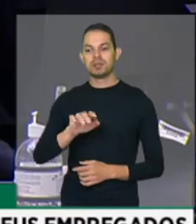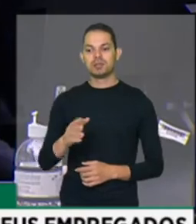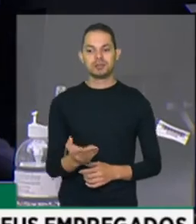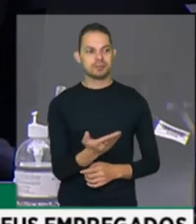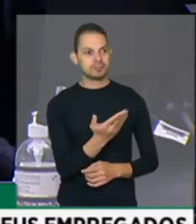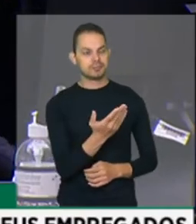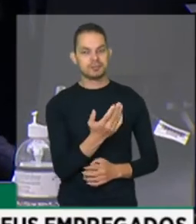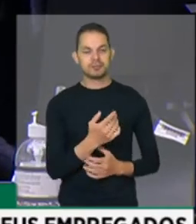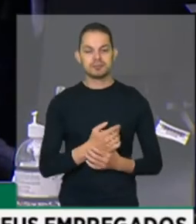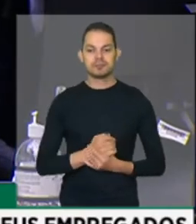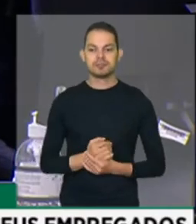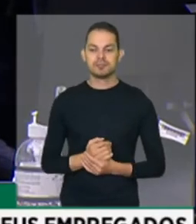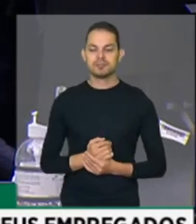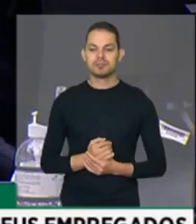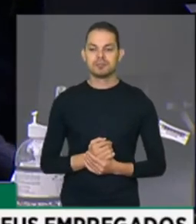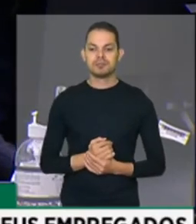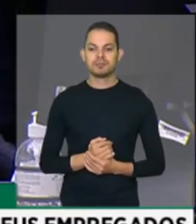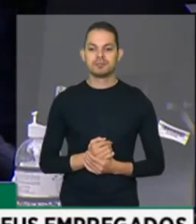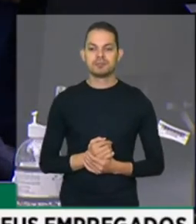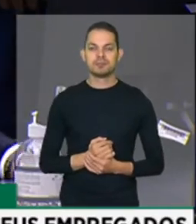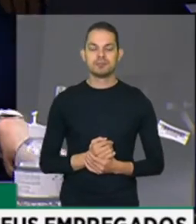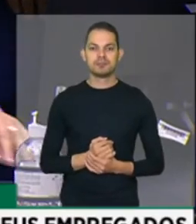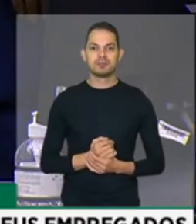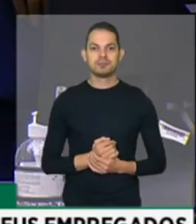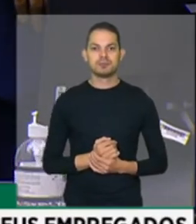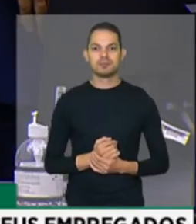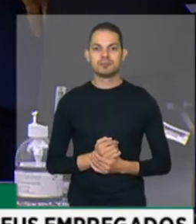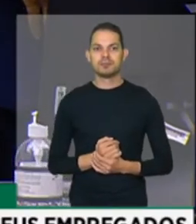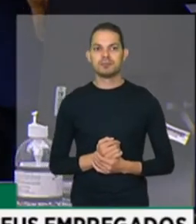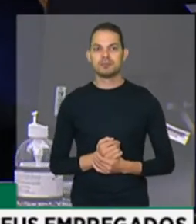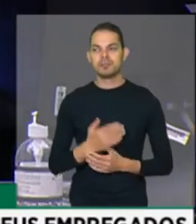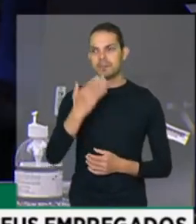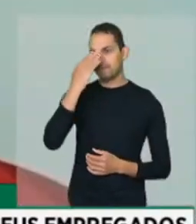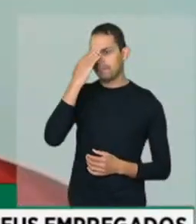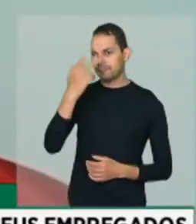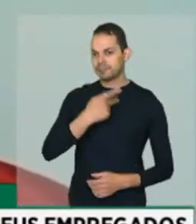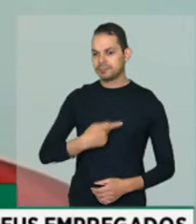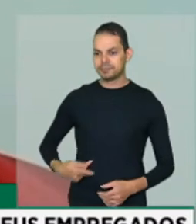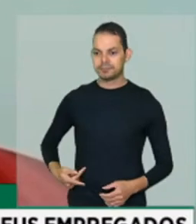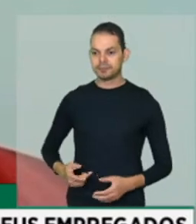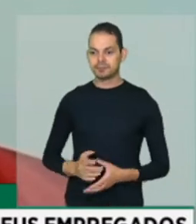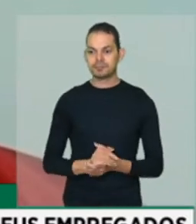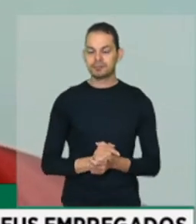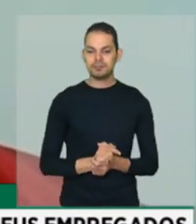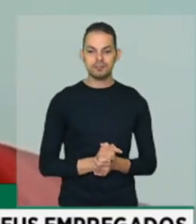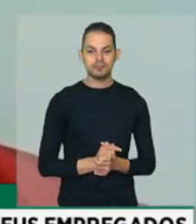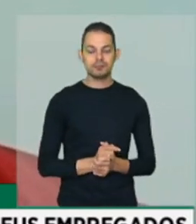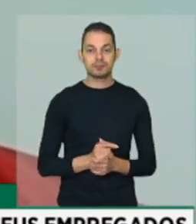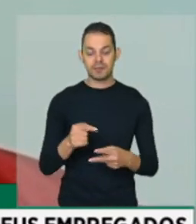[PRESIDENTE]: OI? QUEM PEDIU? [DEPUTADO]: DEPUTADO JORGE SOLLA. [PRES. ARTHUR LIRA]: DEPUTADO JORGE SOLLA, POR FAVOR. [DEPUTADO]: OBRIGADO,